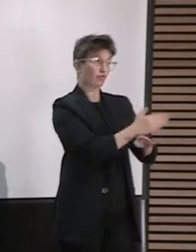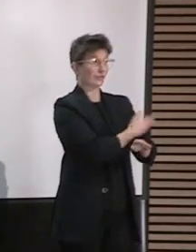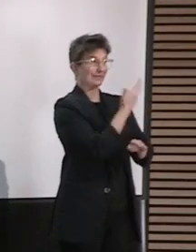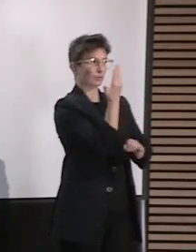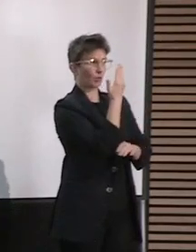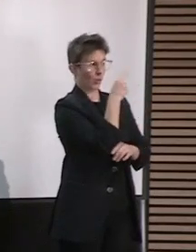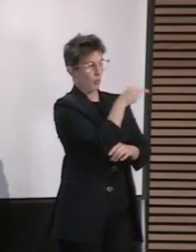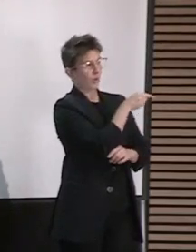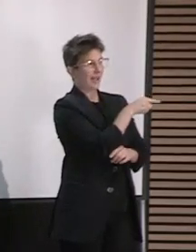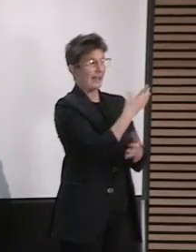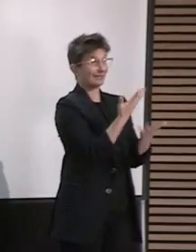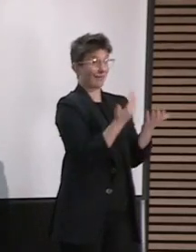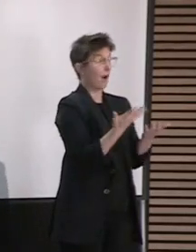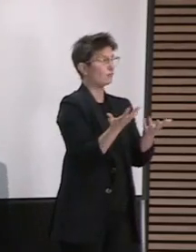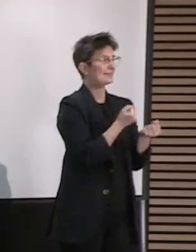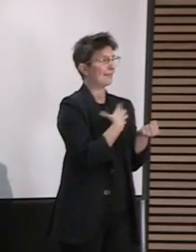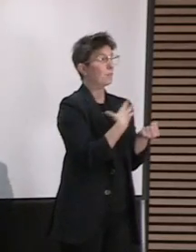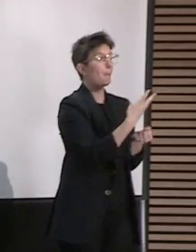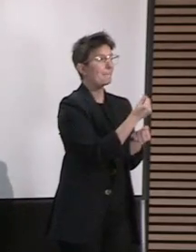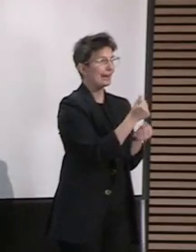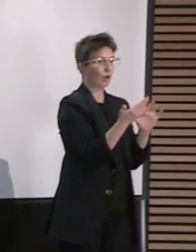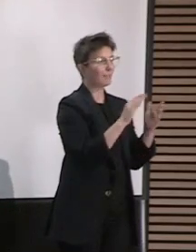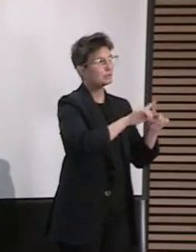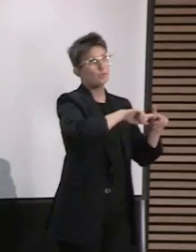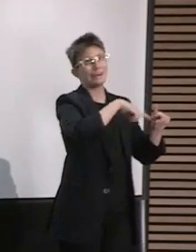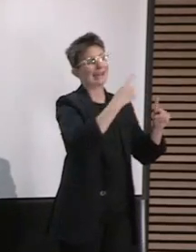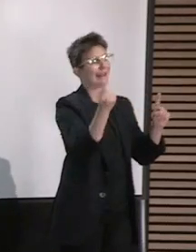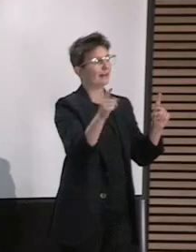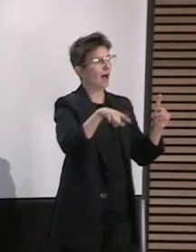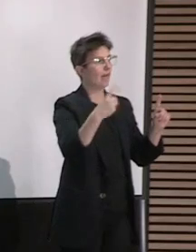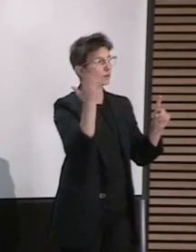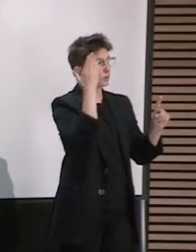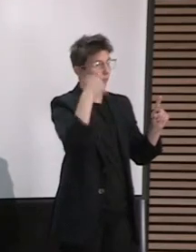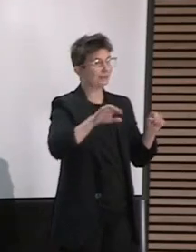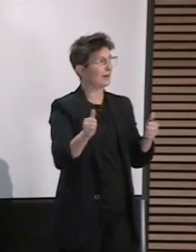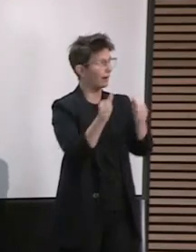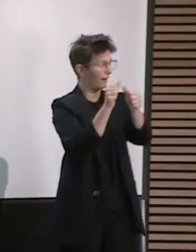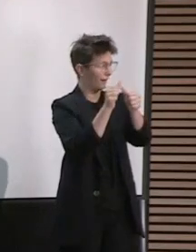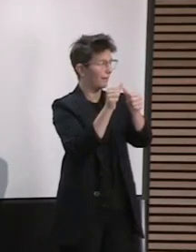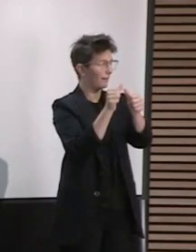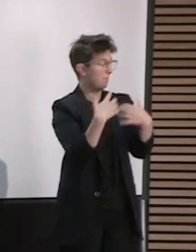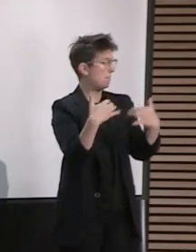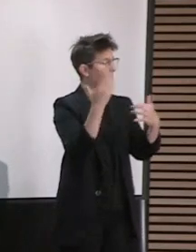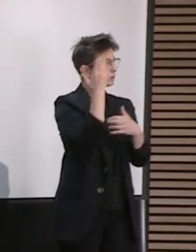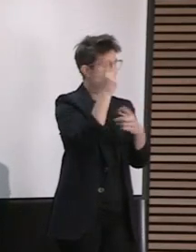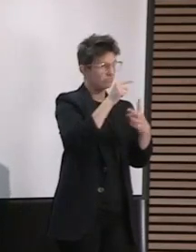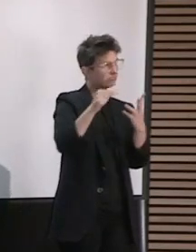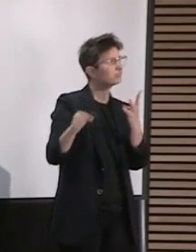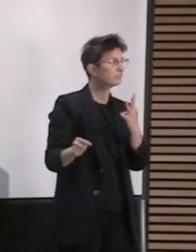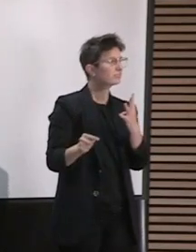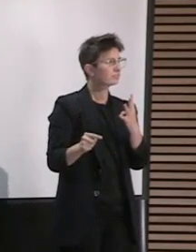timata ai to korero ake, na-